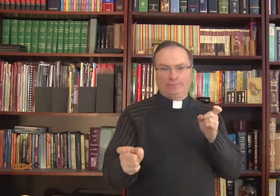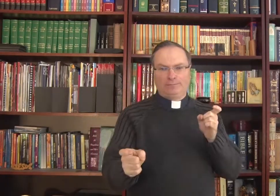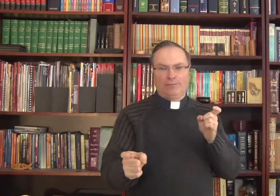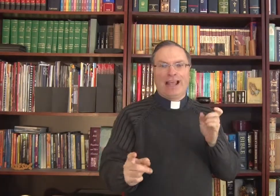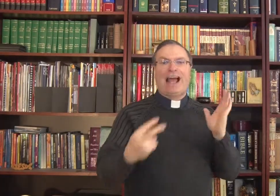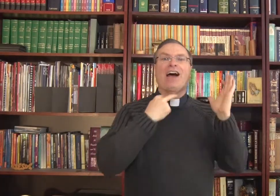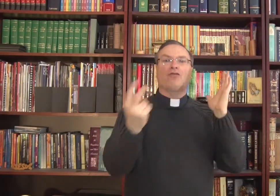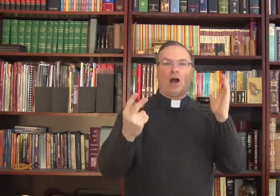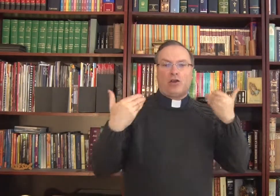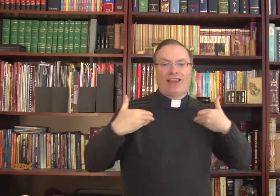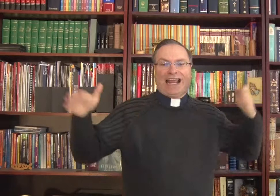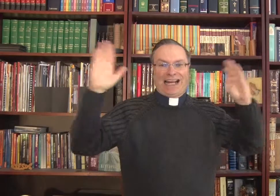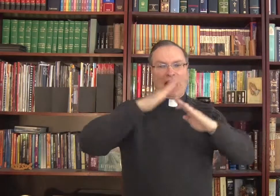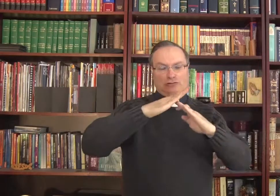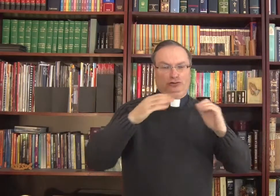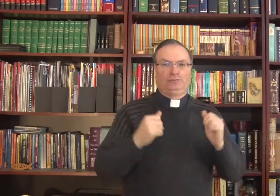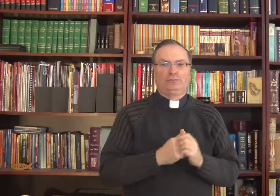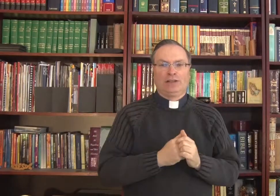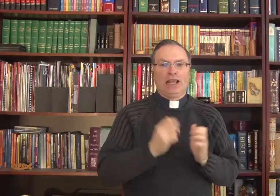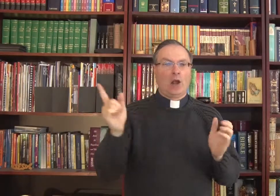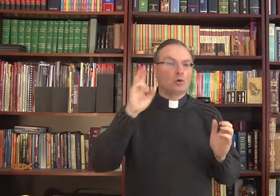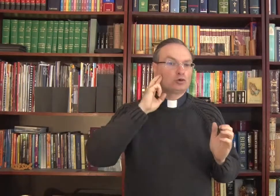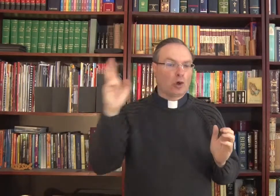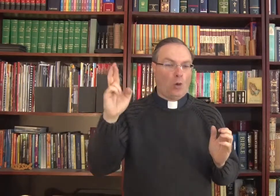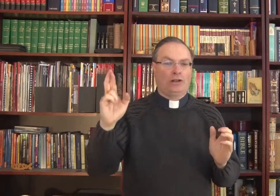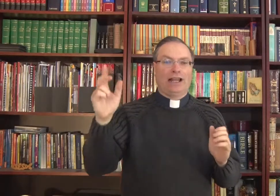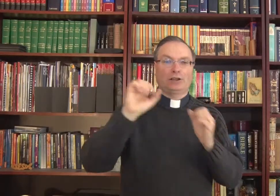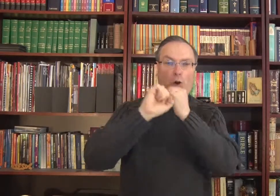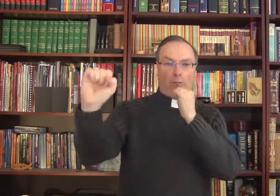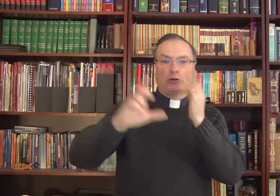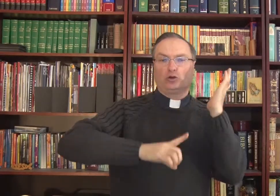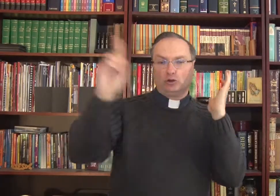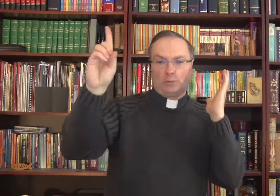à la voix d'un archange et au son de la trompette de Dieu,